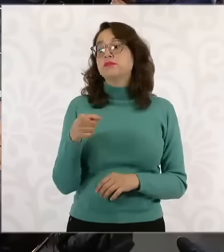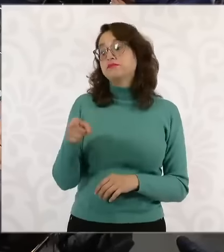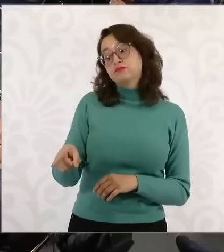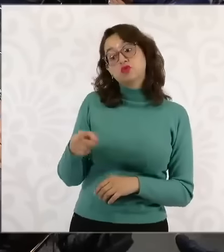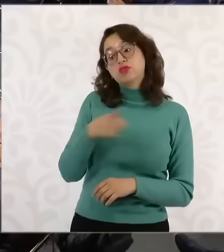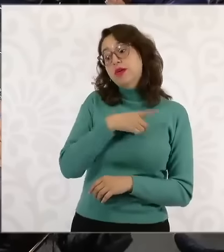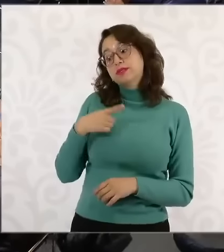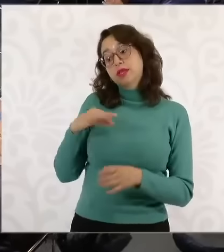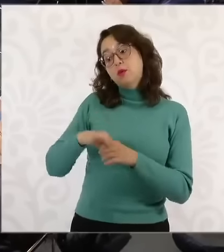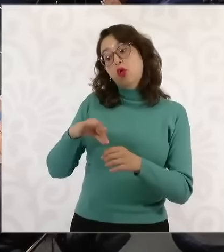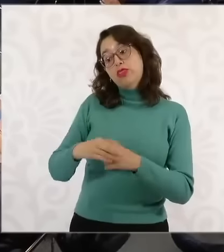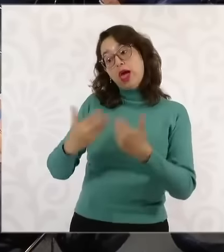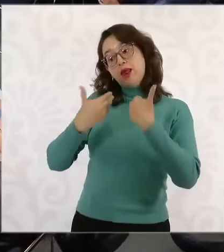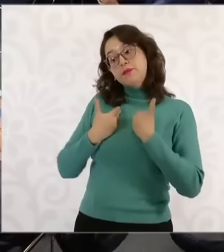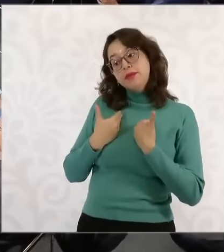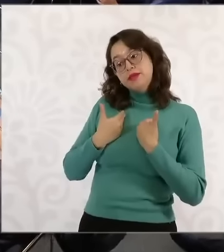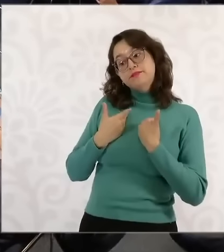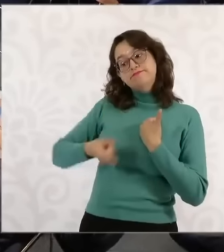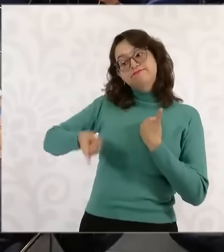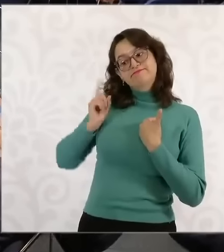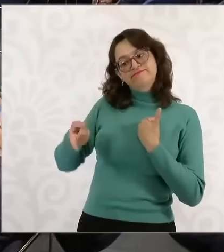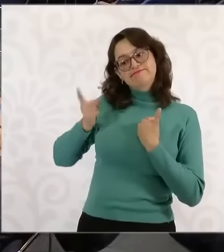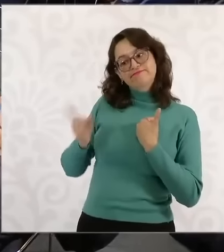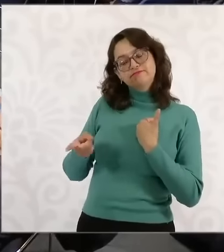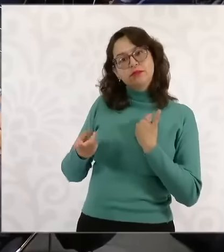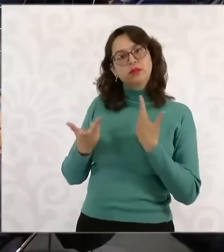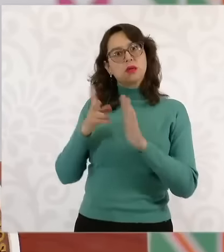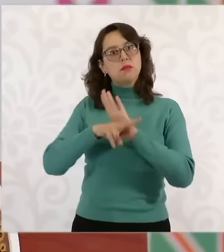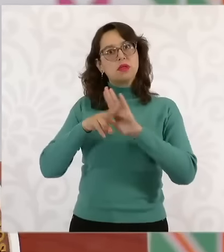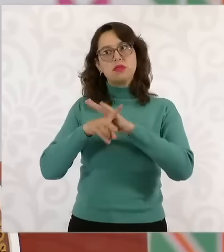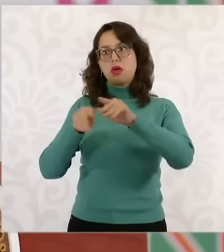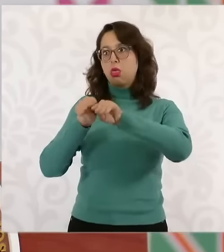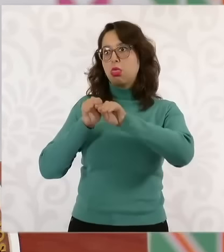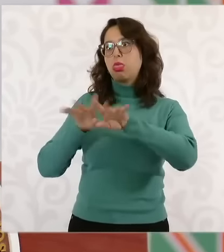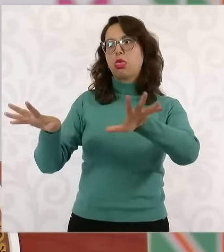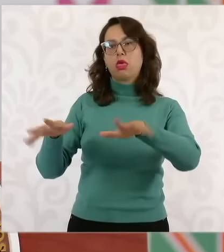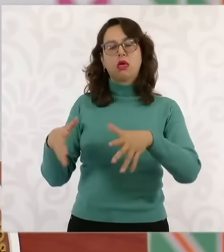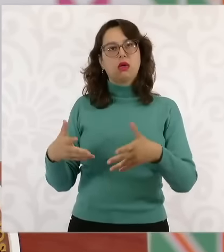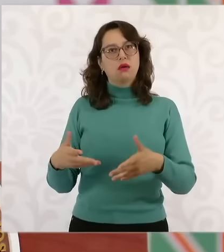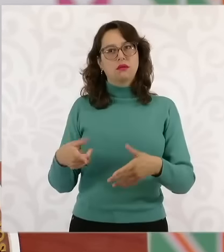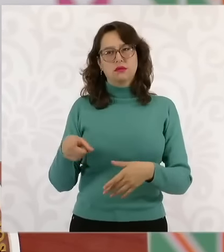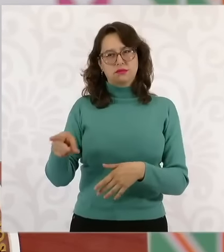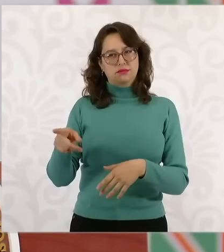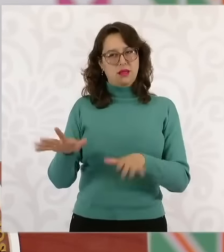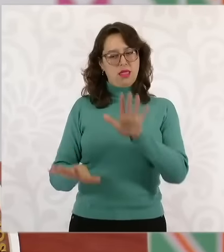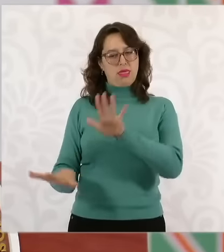voto. O también están los medios que le dedican una revista semanal a medios escritos a nivel